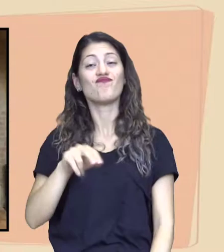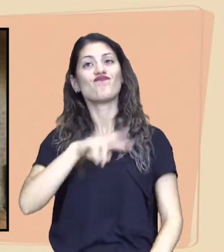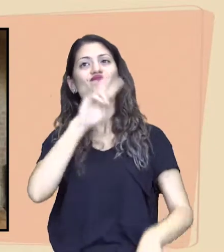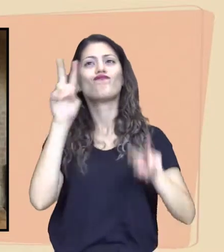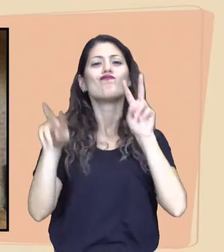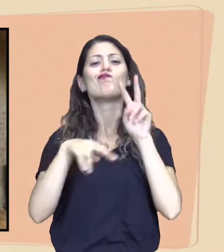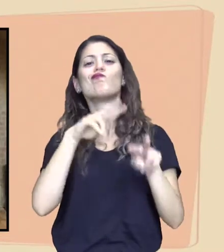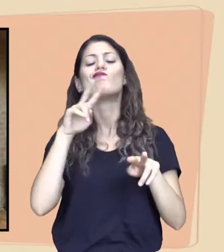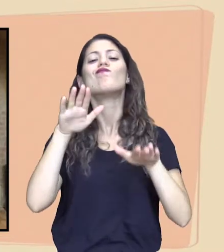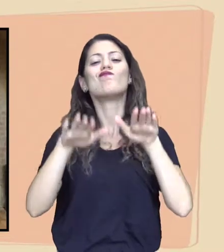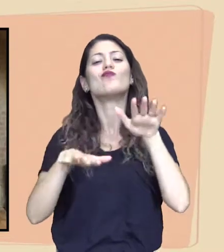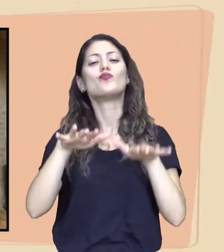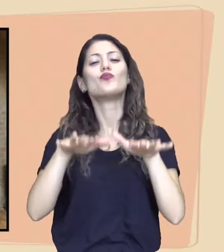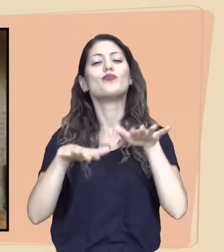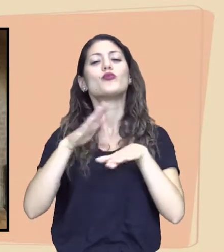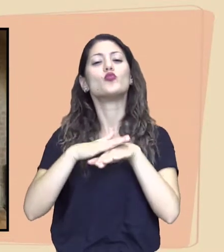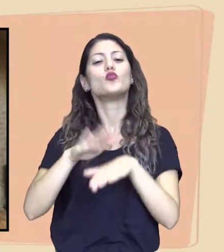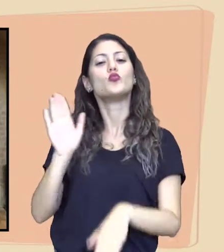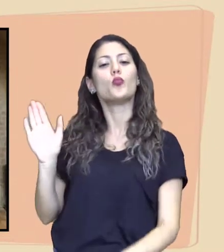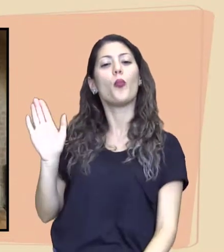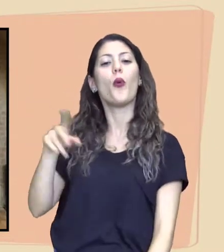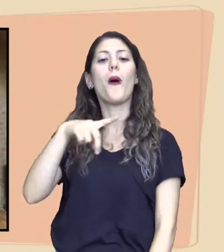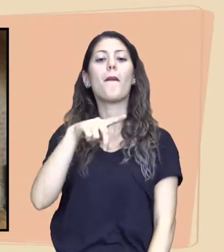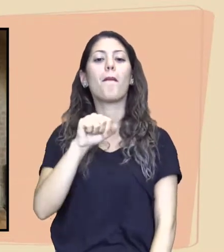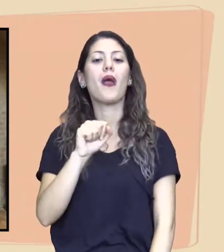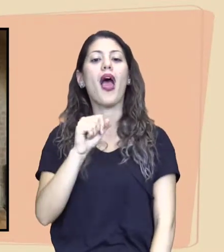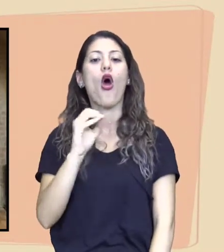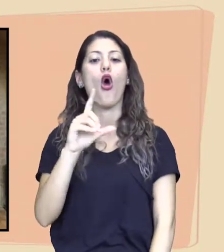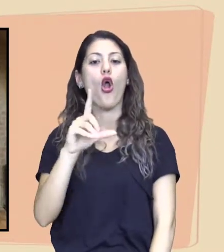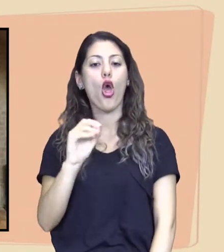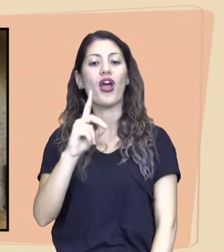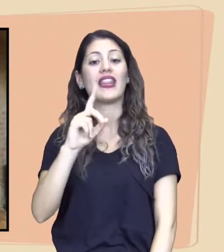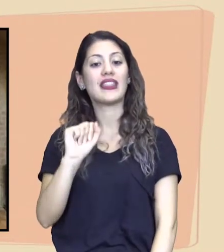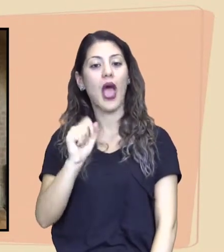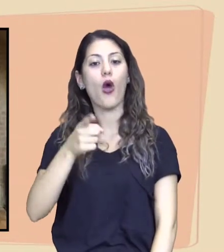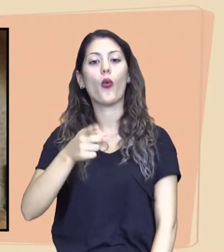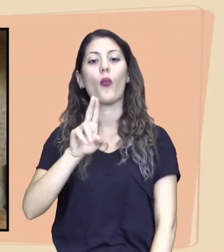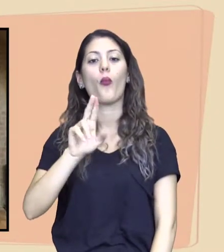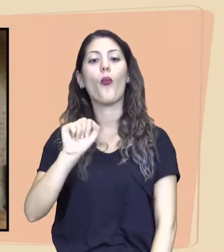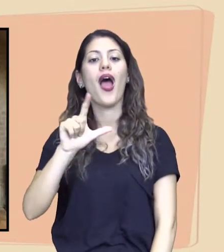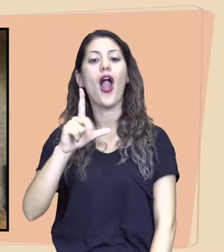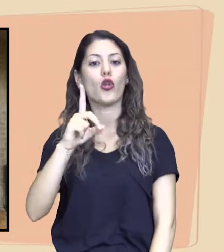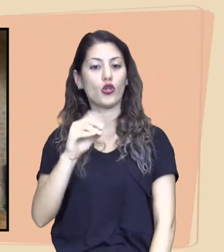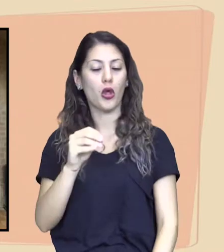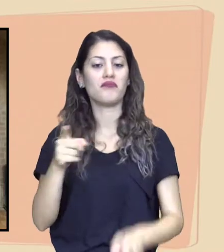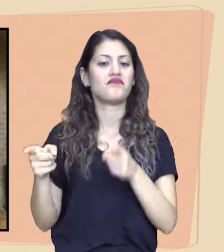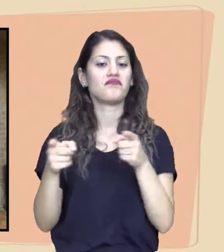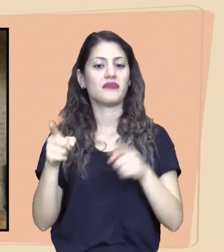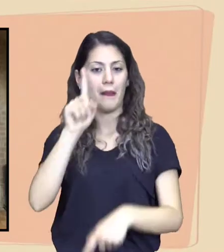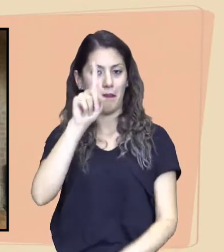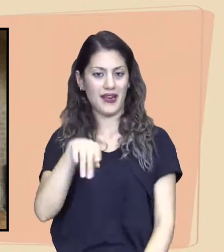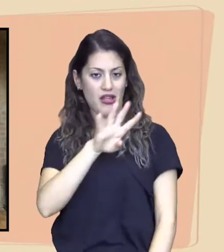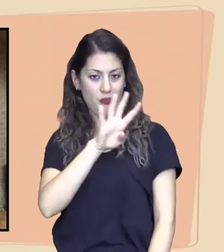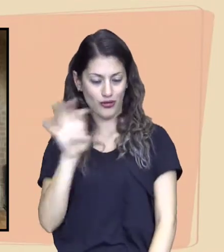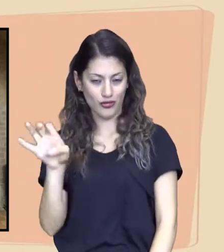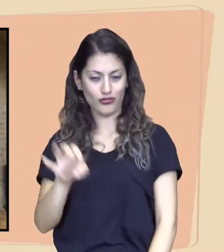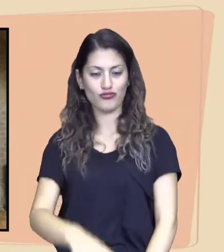L'opera è attribuita a Paolo da Gualdo (1400);